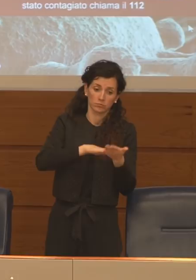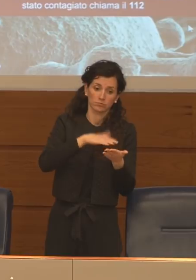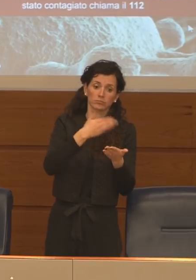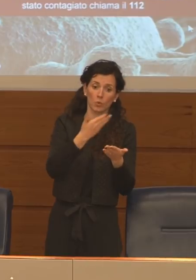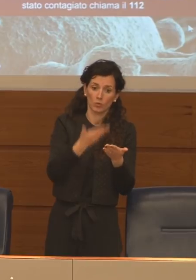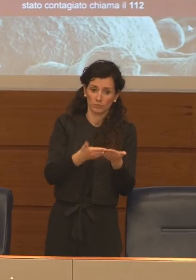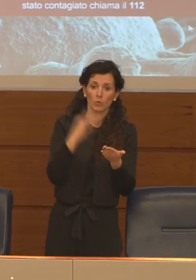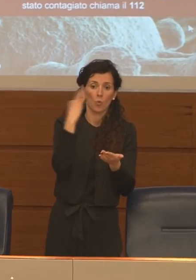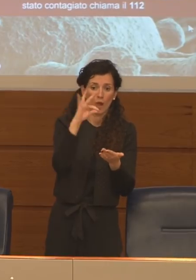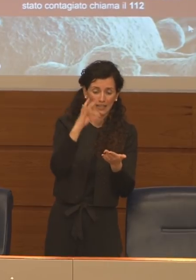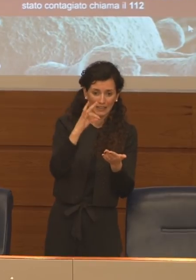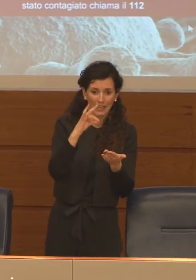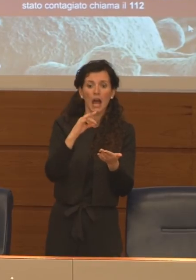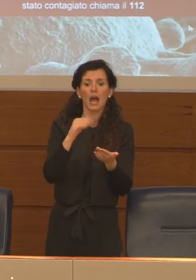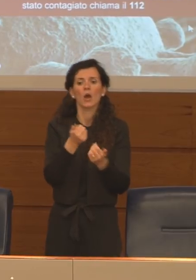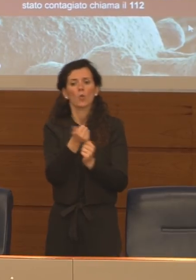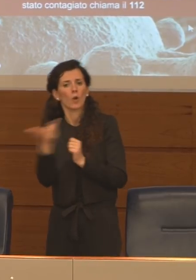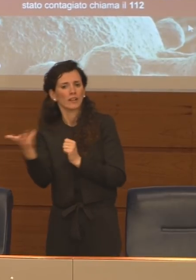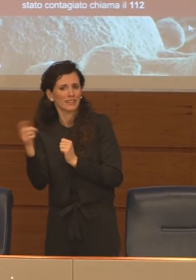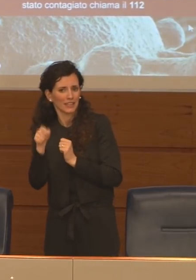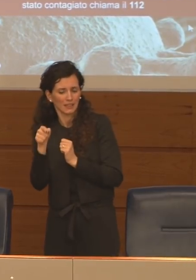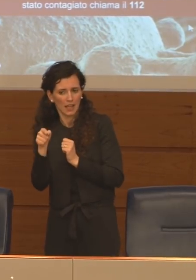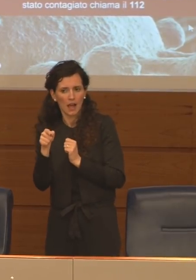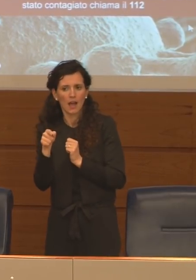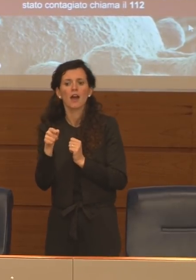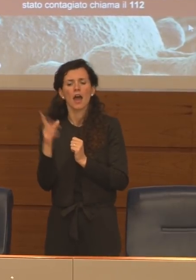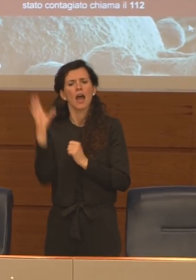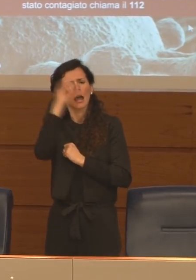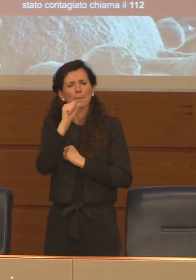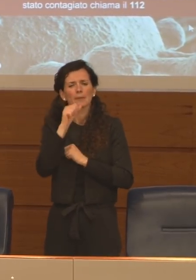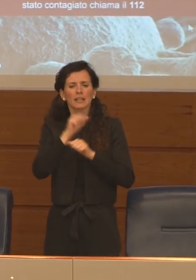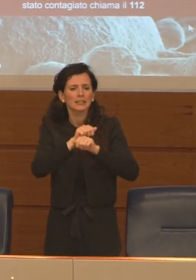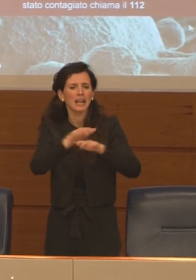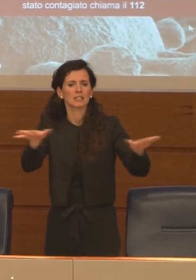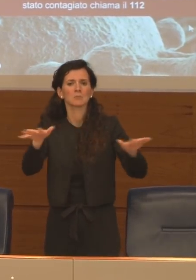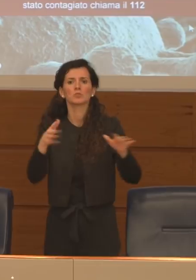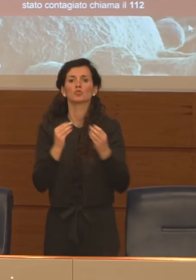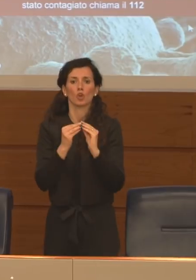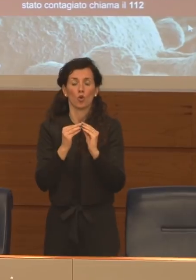ricostruire le catene di trasmissione, le scelte poi operative vengono portate su